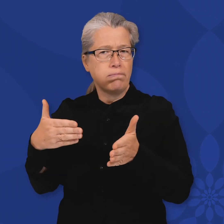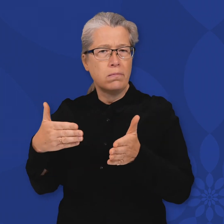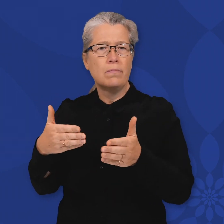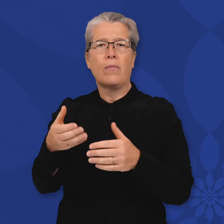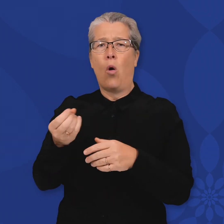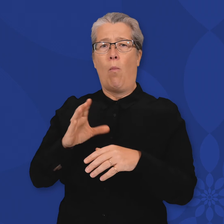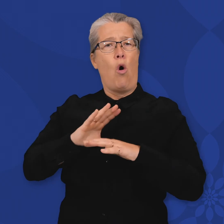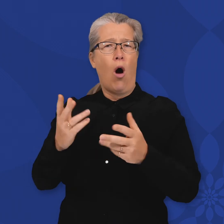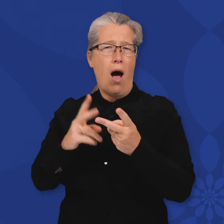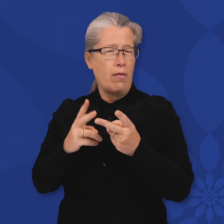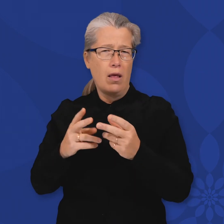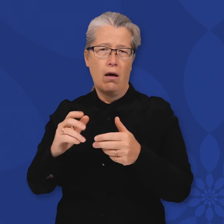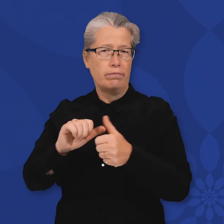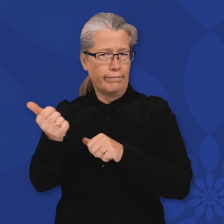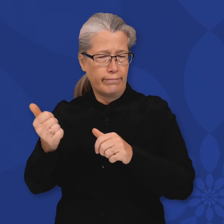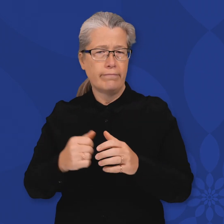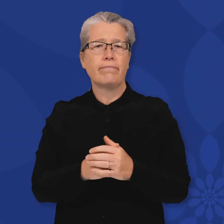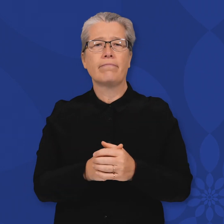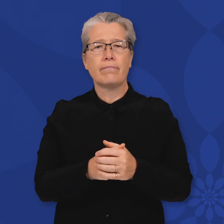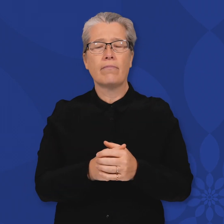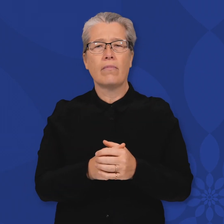förutsatt att inget annat har avtalats.